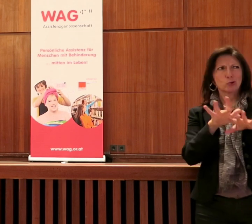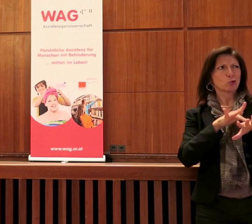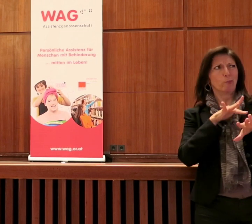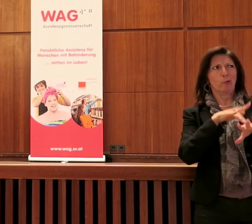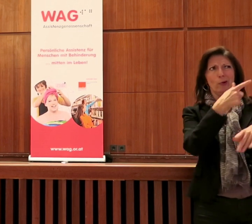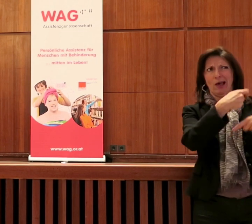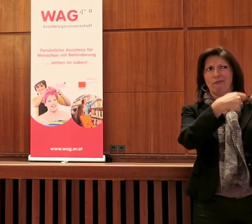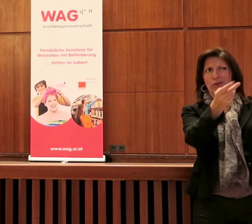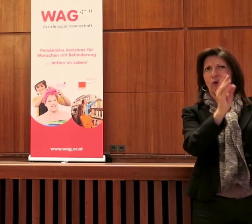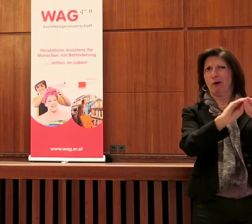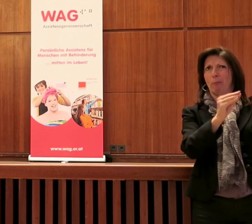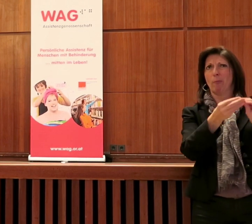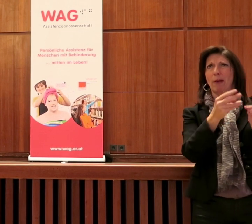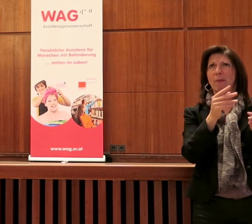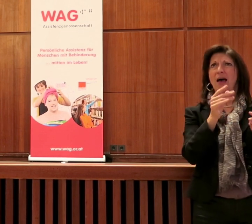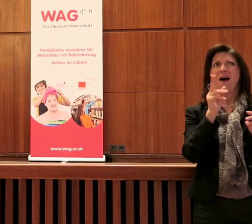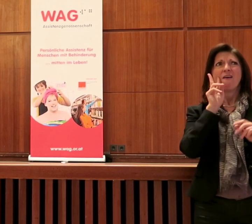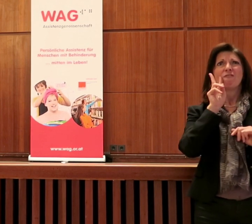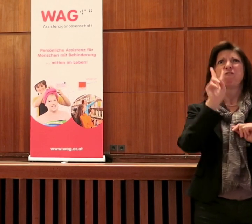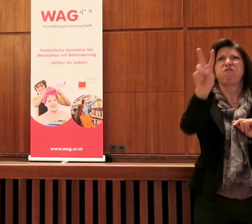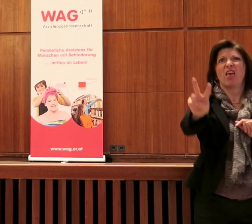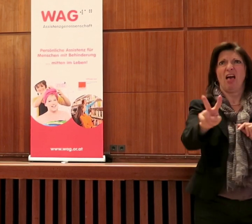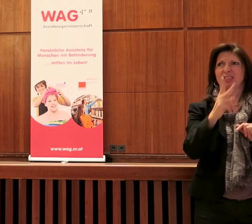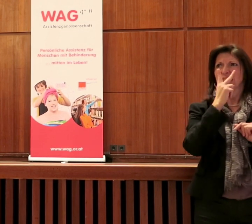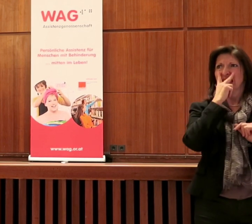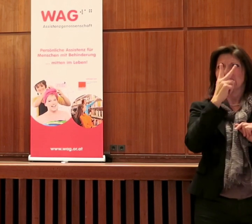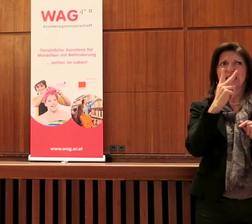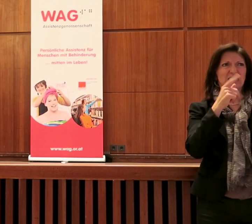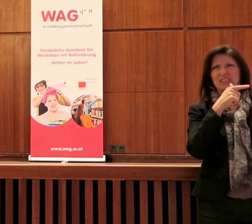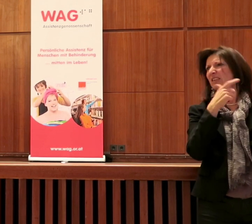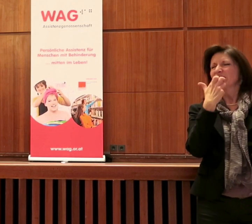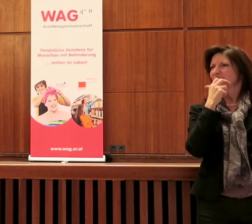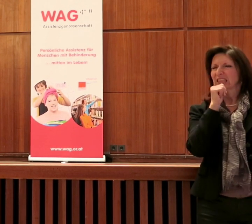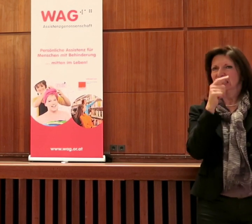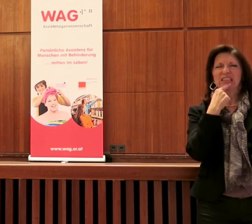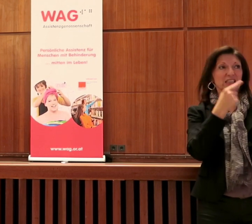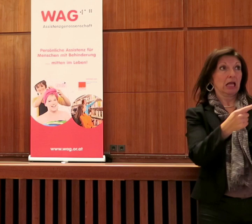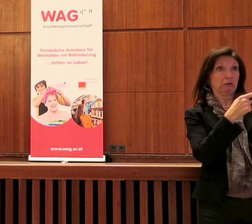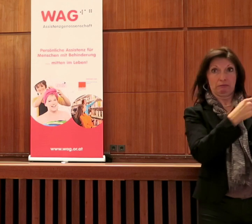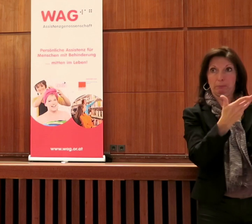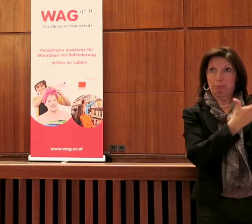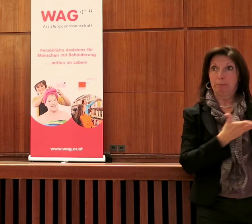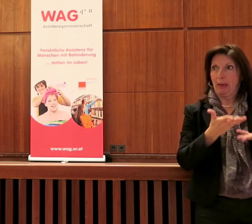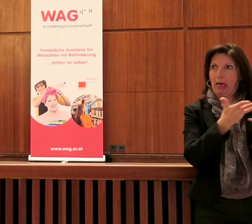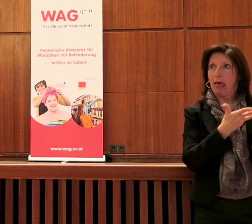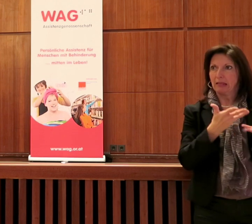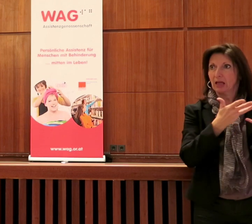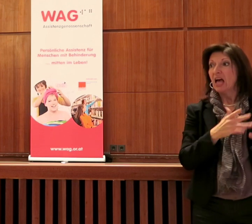Er erlebt gerade totale Panik. "Ja, wie? Wo? Sie wollen also zuhause fernschau...